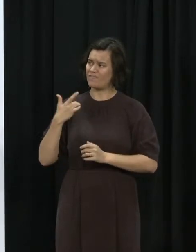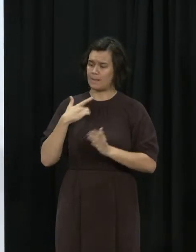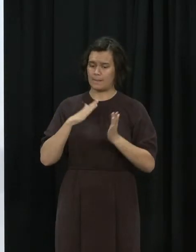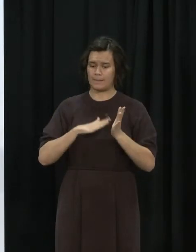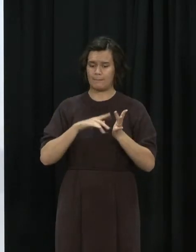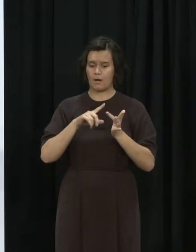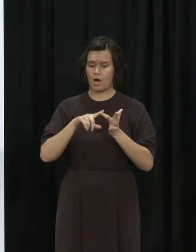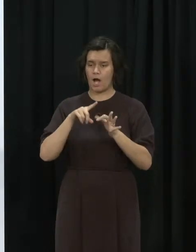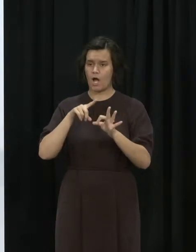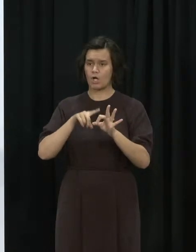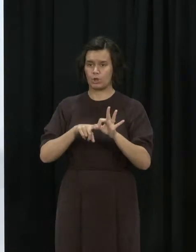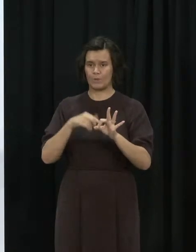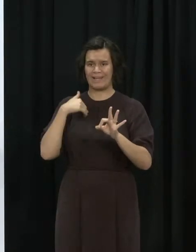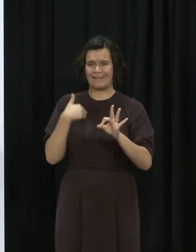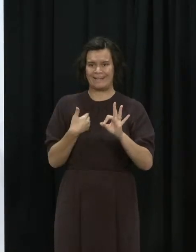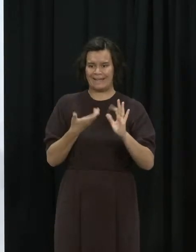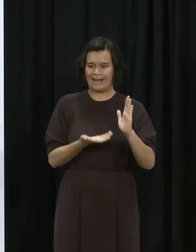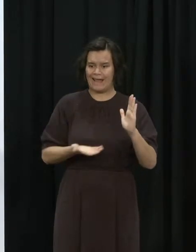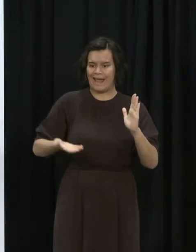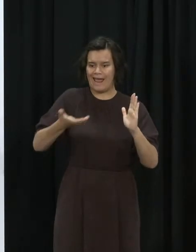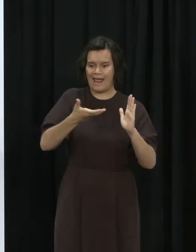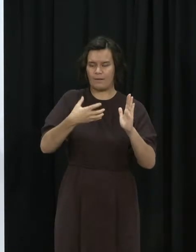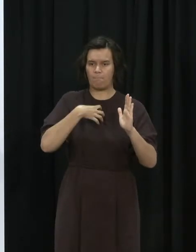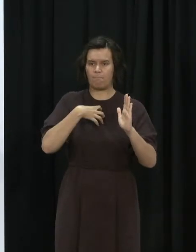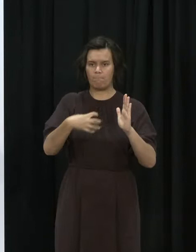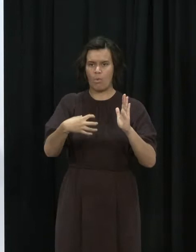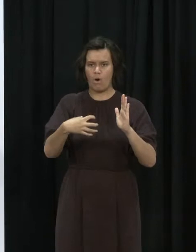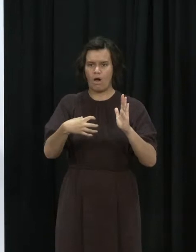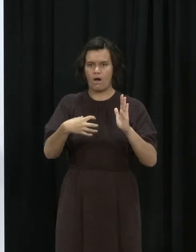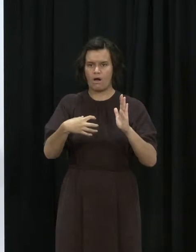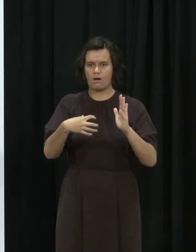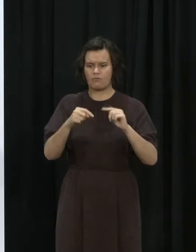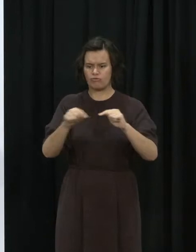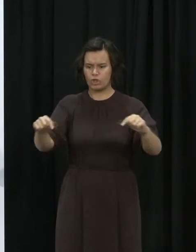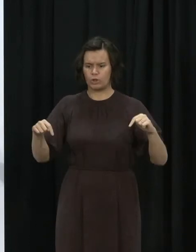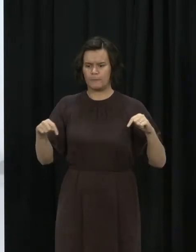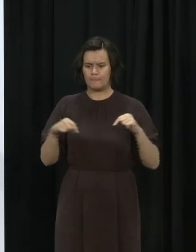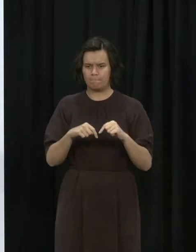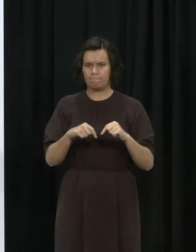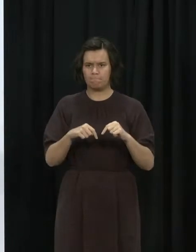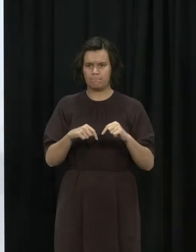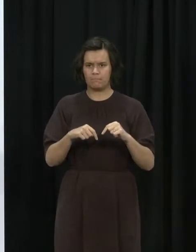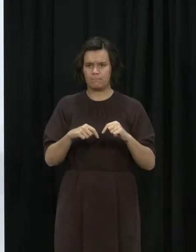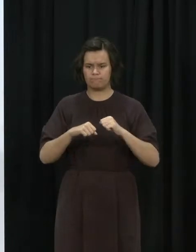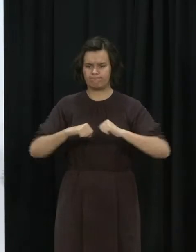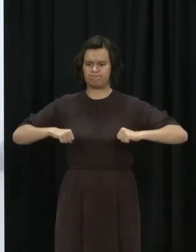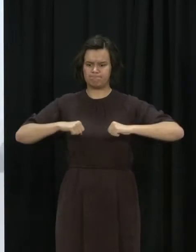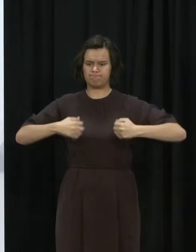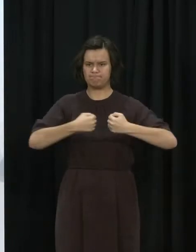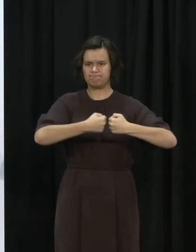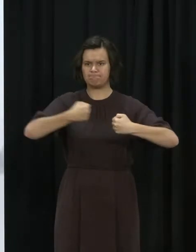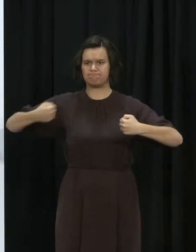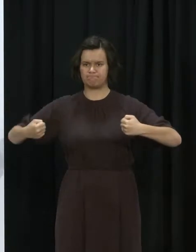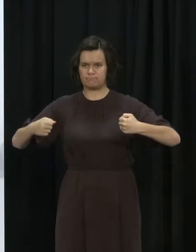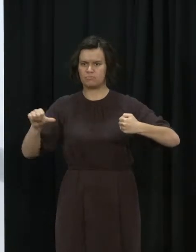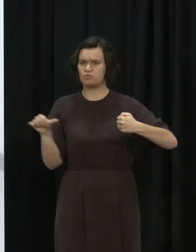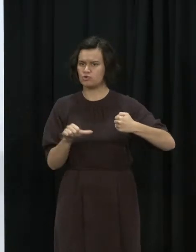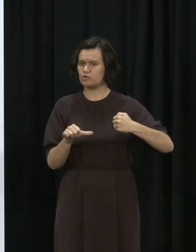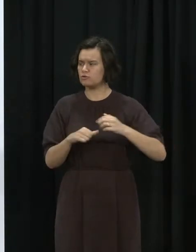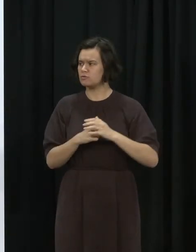reira. I kii matou i a matou e whakatakoto ana i te anga rama waka, kei te noho tonu kei reira me te waatea ki te whakamahi, engari ka mahia e matou mena ka mahia e matou me